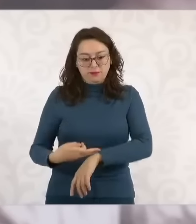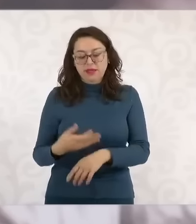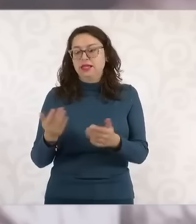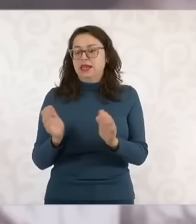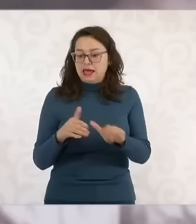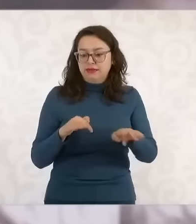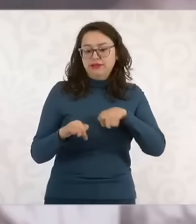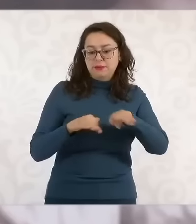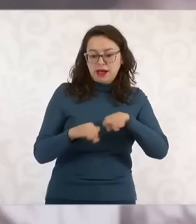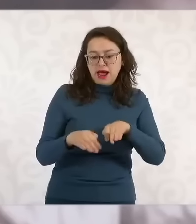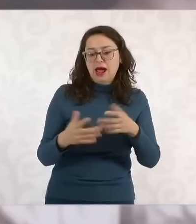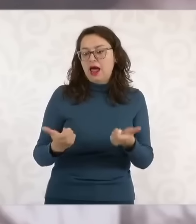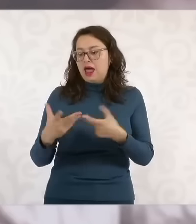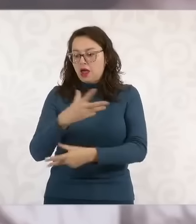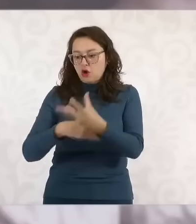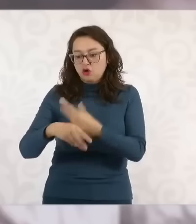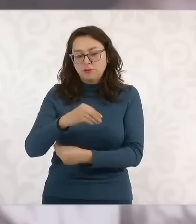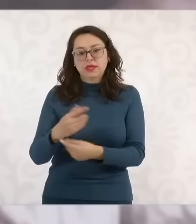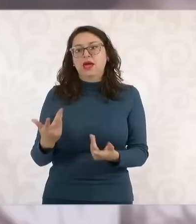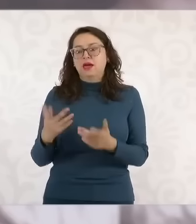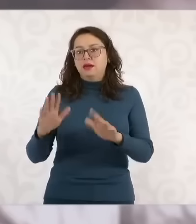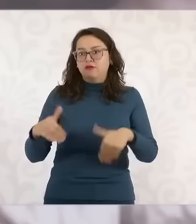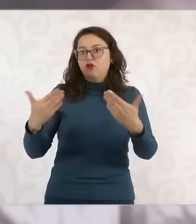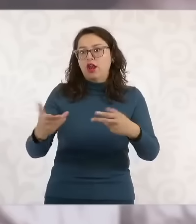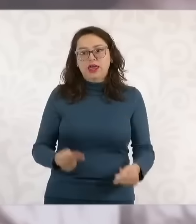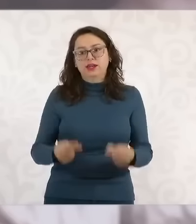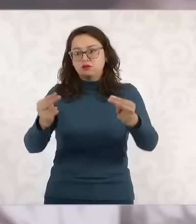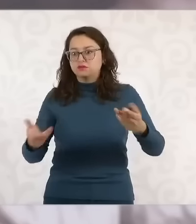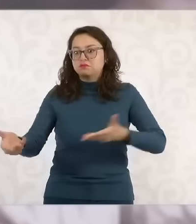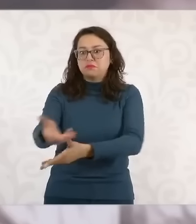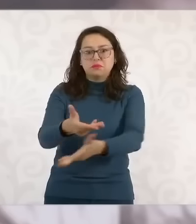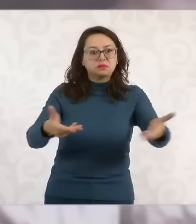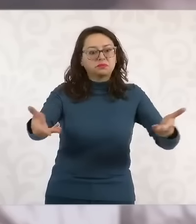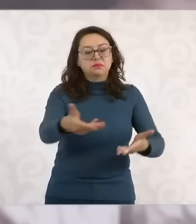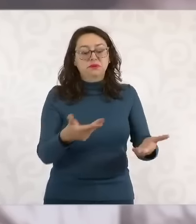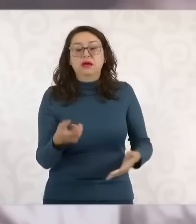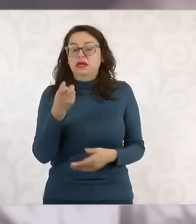generamos movimiento económico en esas regiones. Entonces, eh es una importante acción el llevar